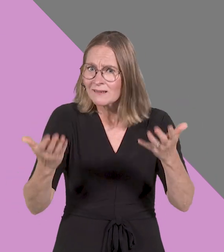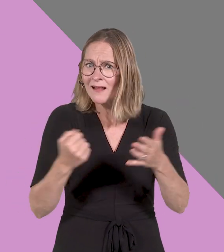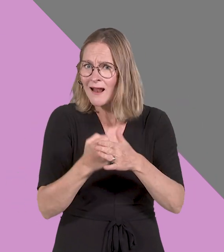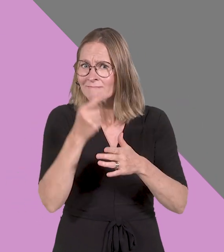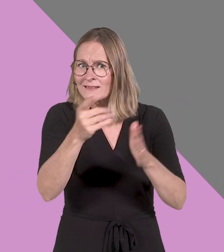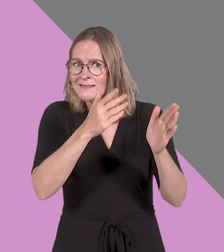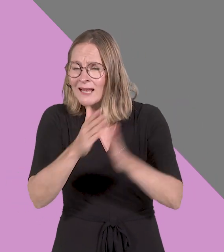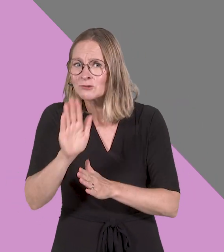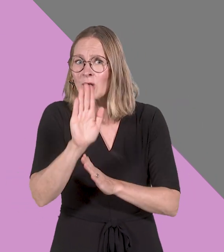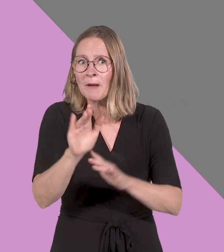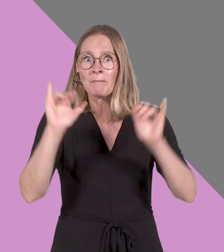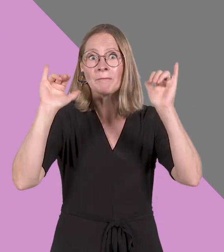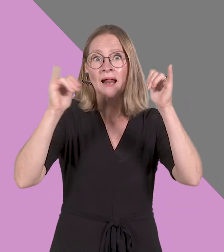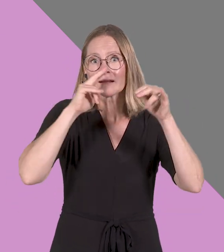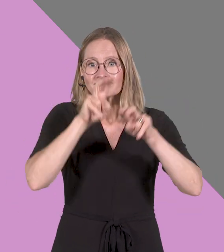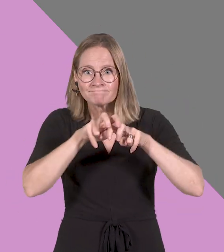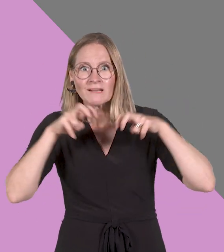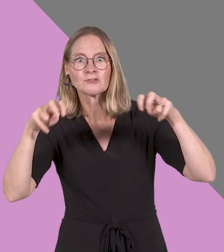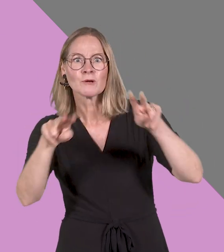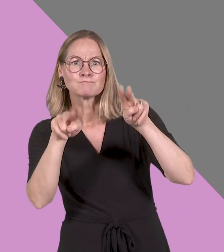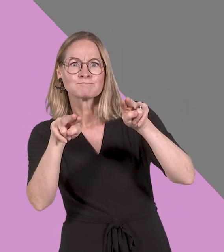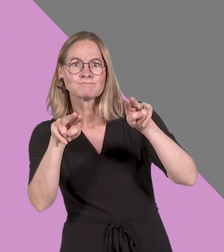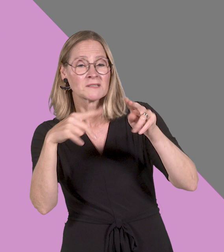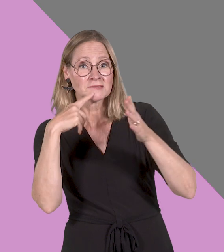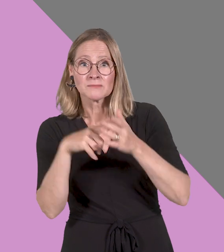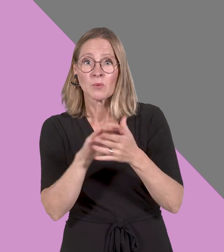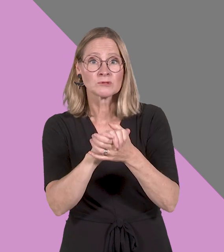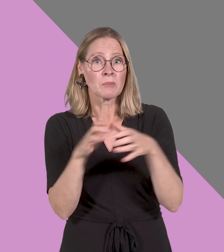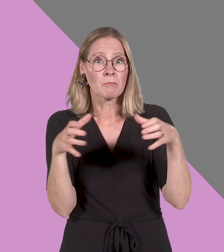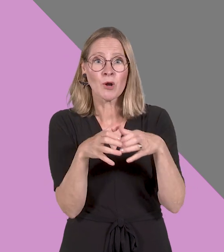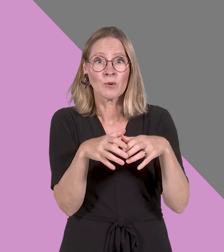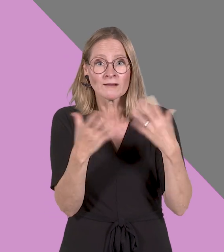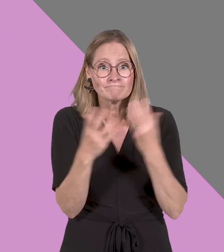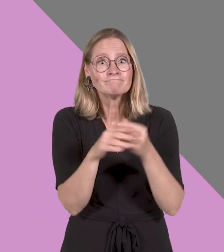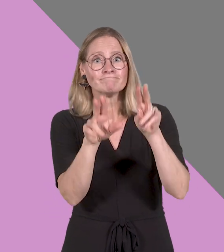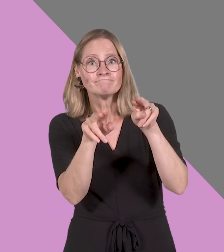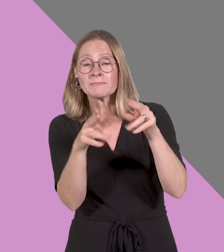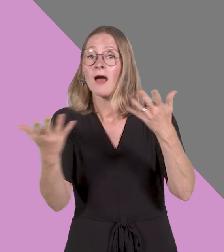joten järjestä sinäkin oma bilekatsomo vaikka ystäväporukan, -